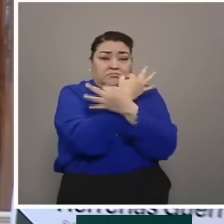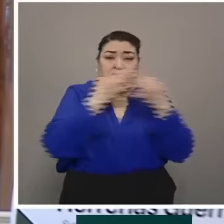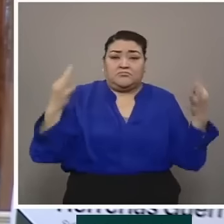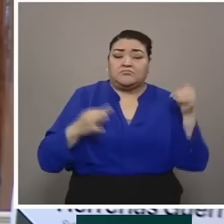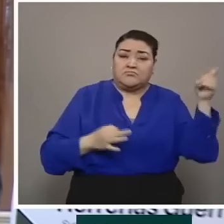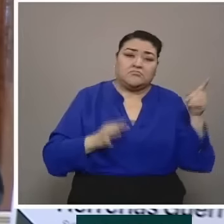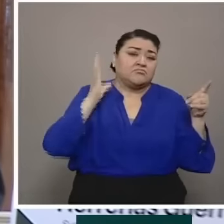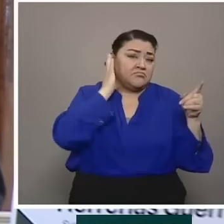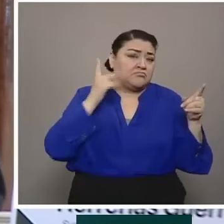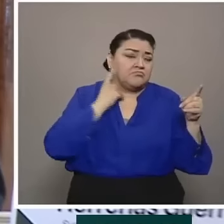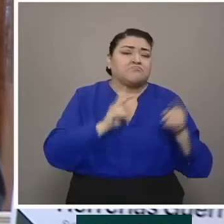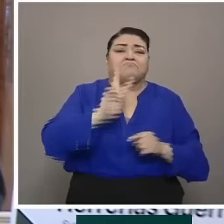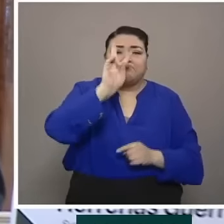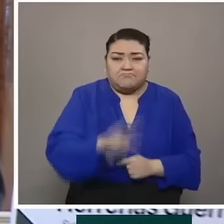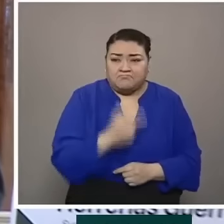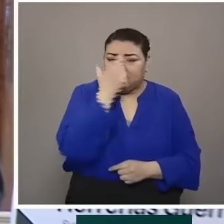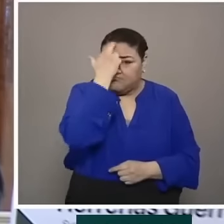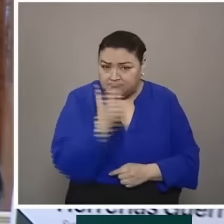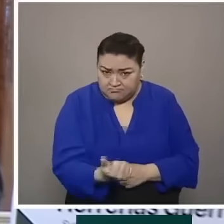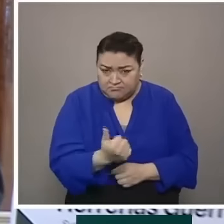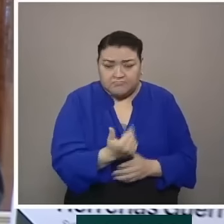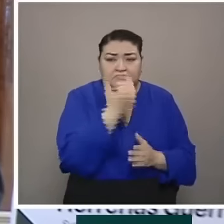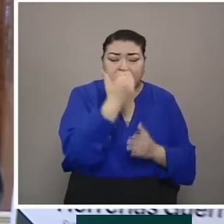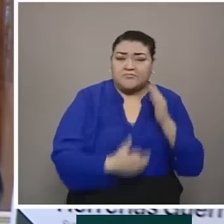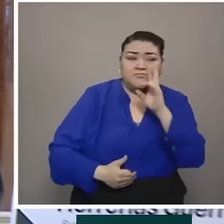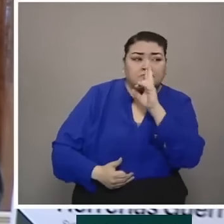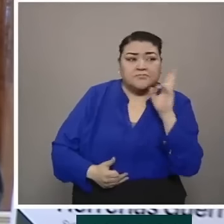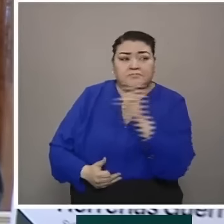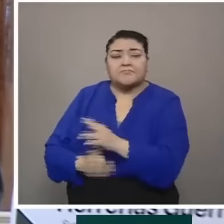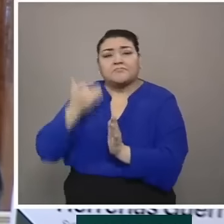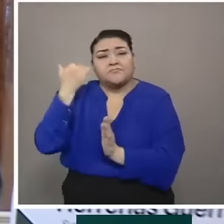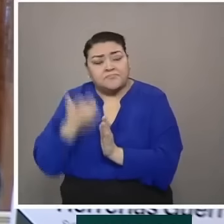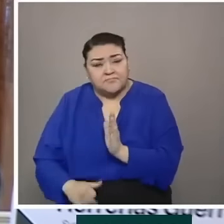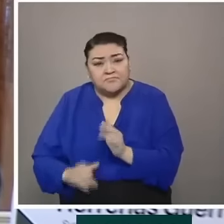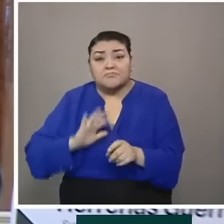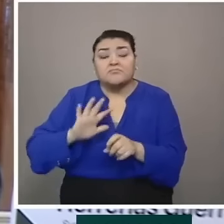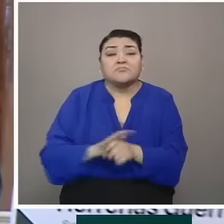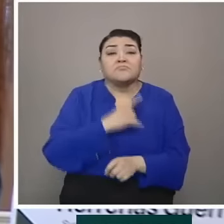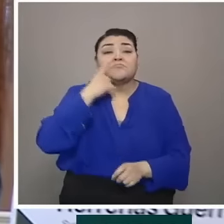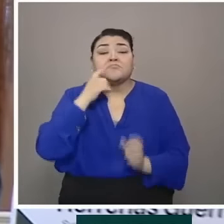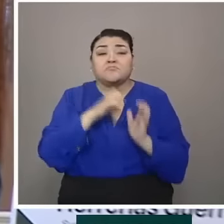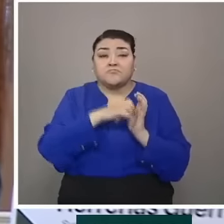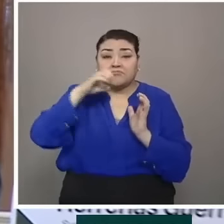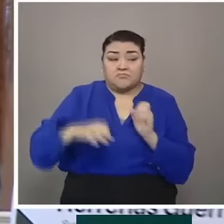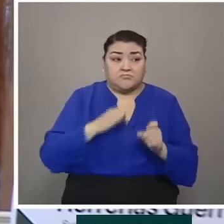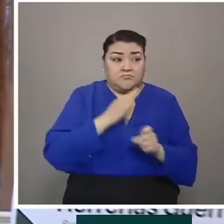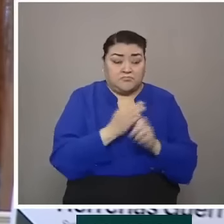esta resulta insuficiente, pues no enfrenta de manera directa la pretensión de la comunidad al